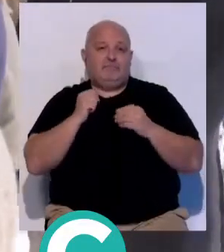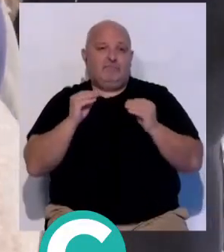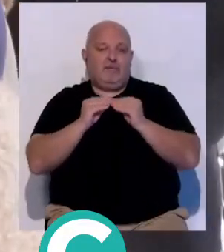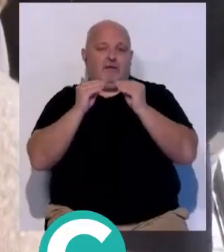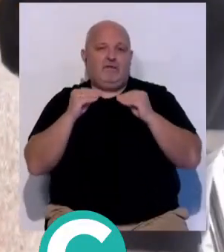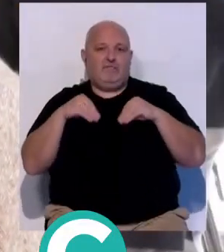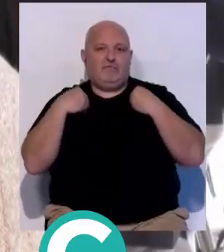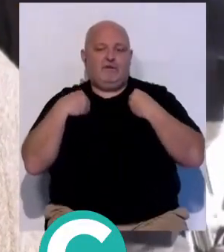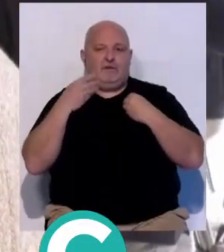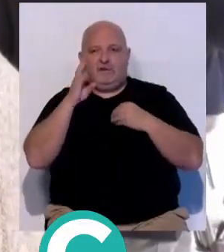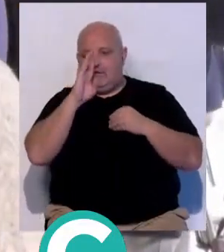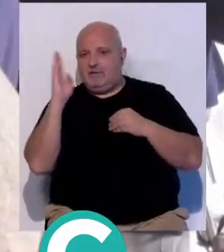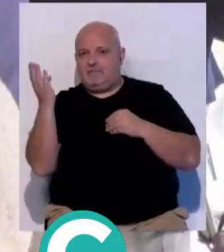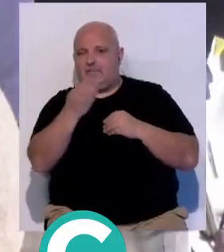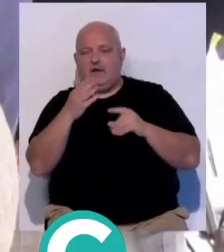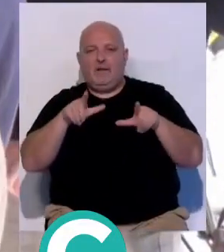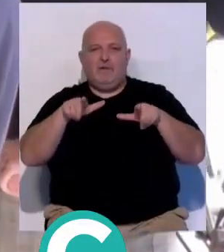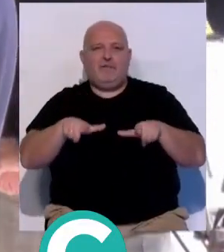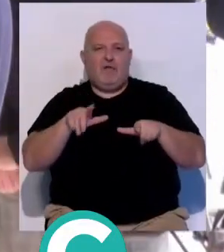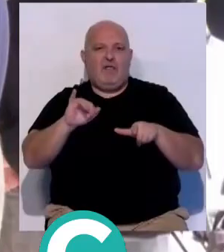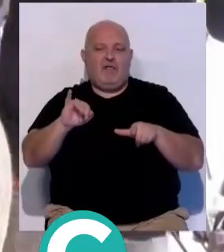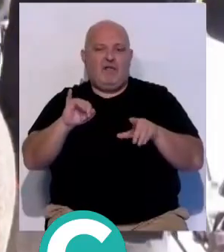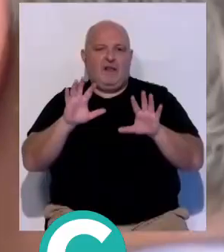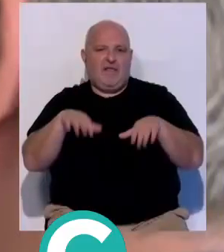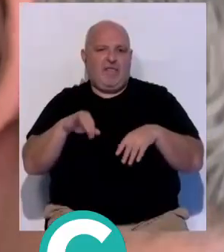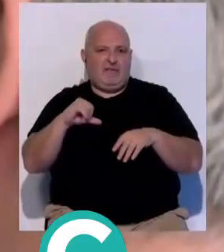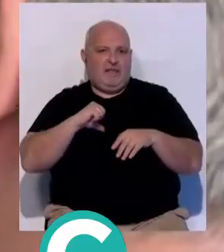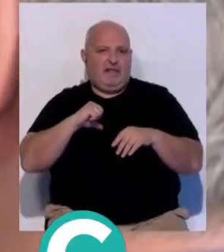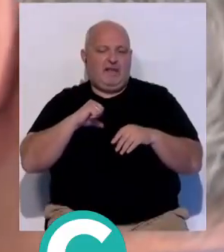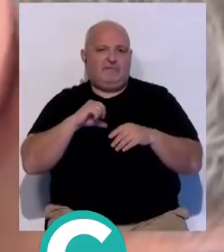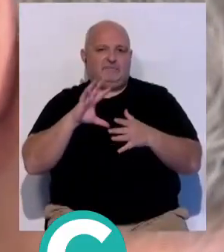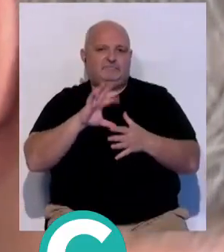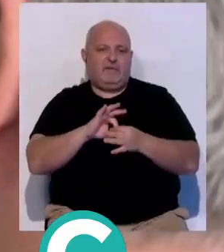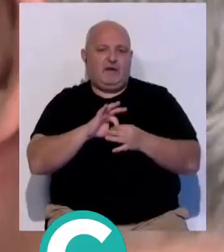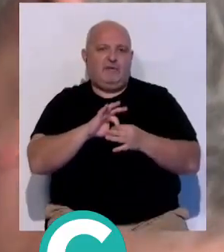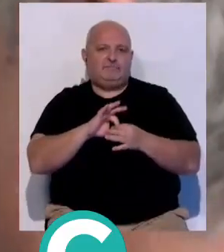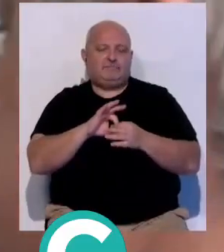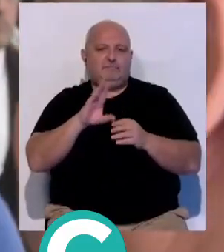disfrutar a través de las plataformas que tiene habilitadas el Cádiz tanto a través de Plays como